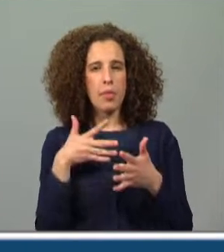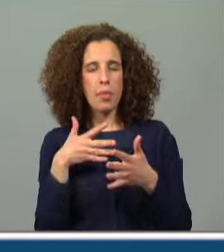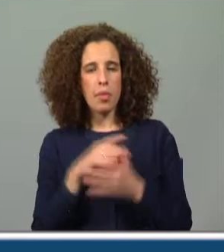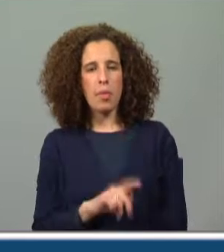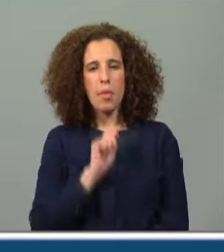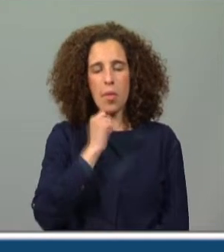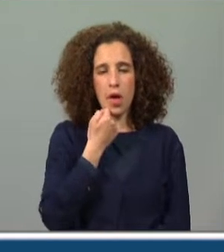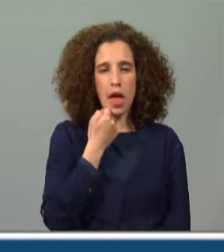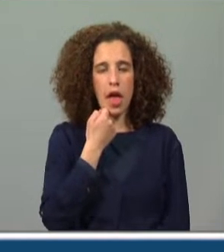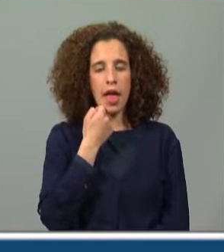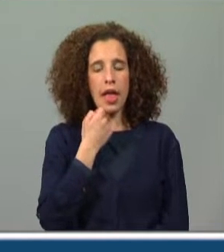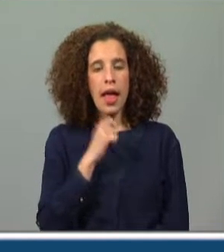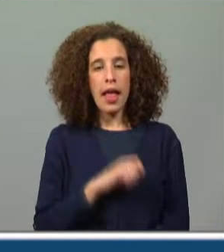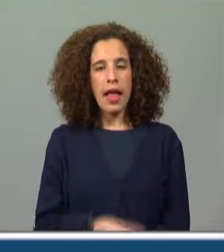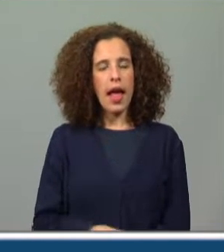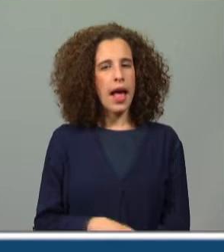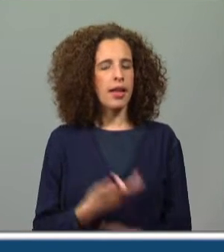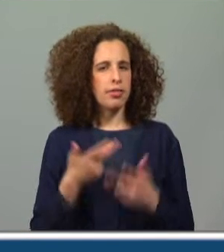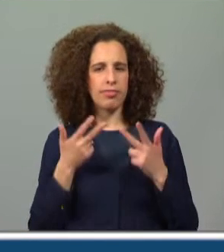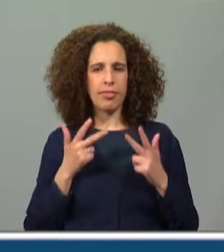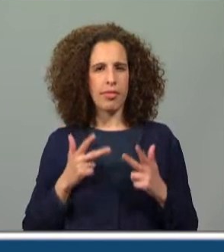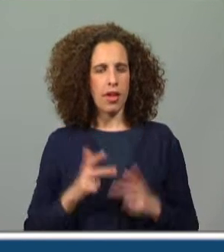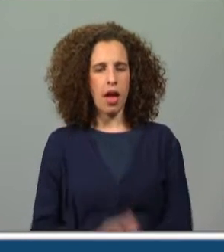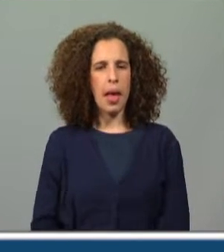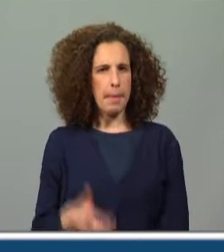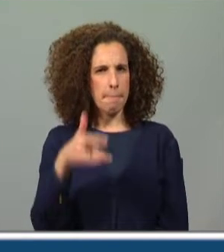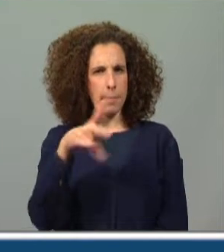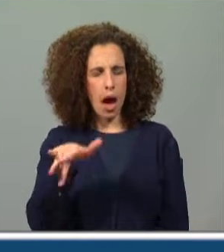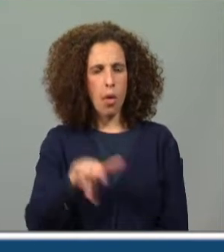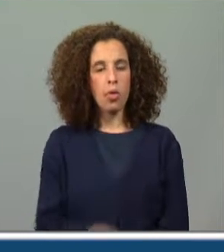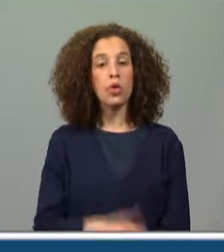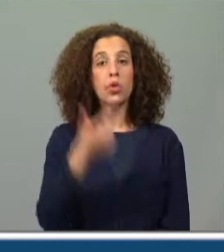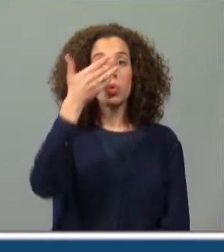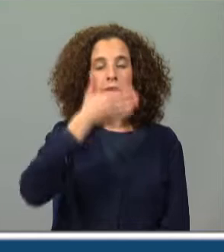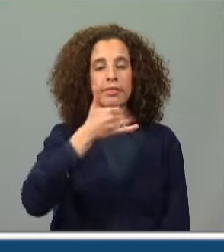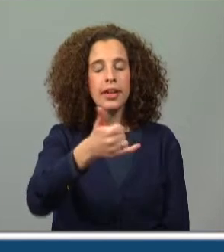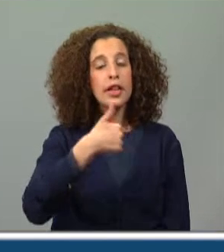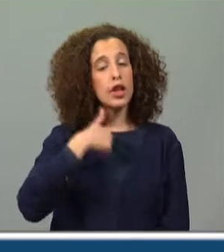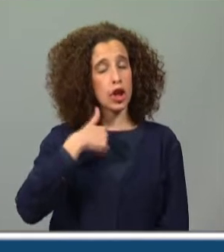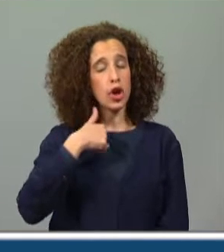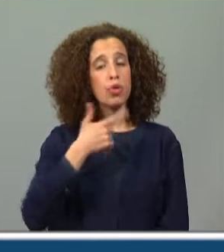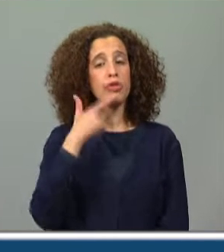livraria era tranquilo e diabólico no dia seguinte lá estava eu a porta de sua 書店安靜而邪惡第二天我在她家門口